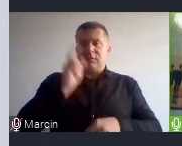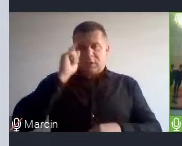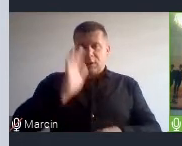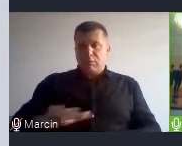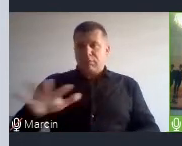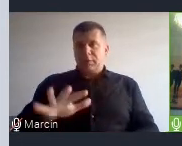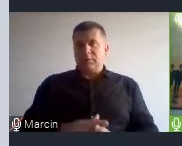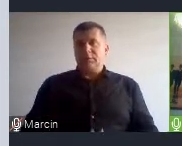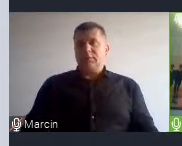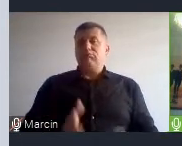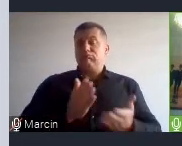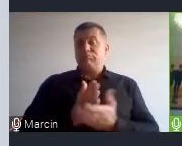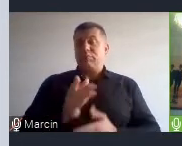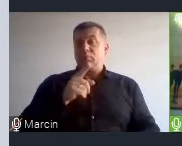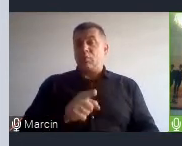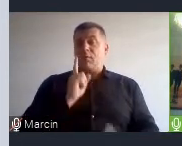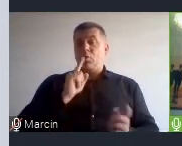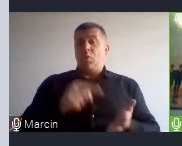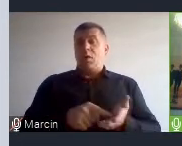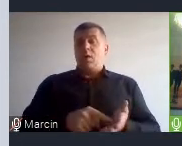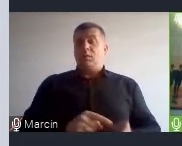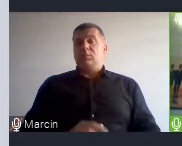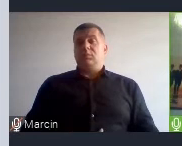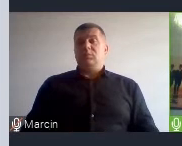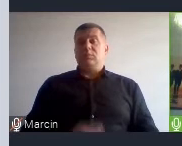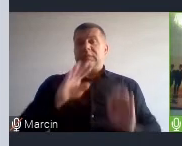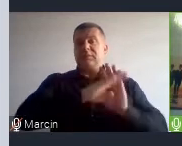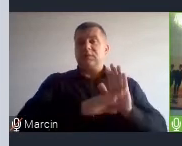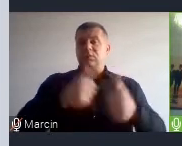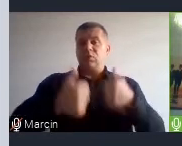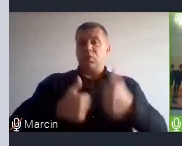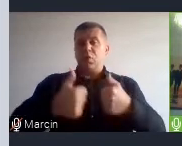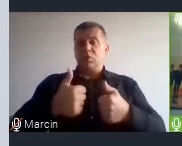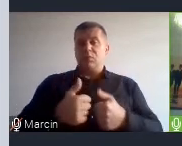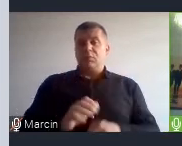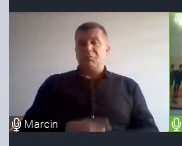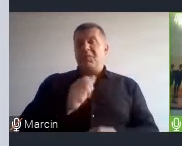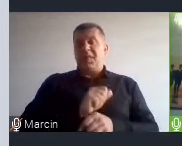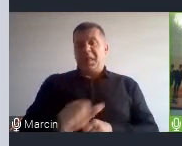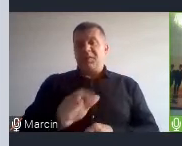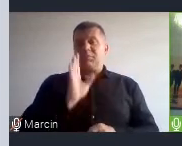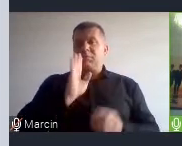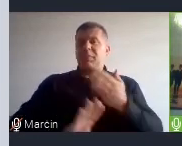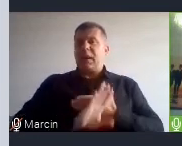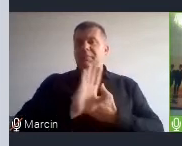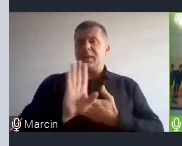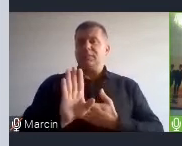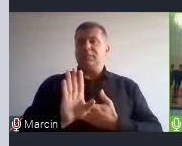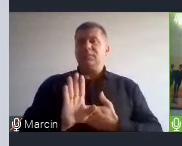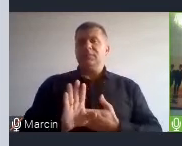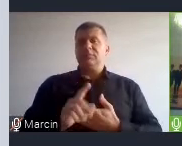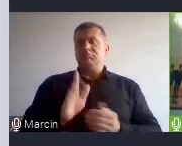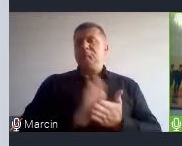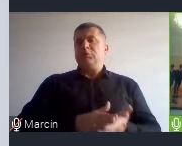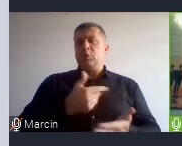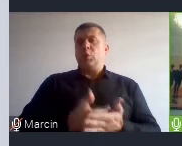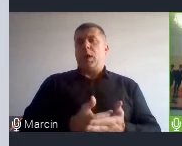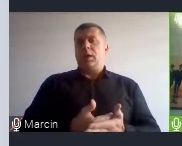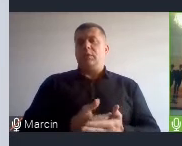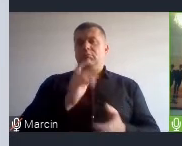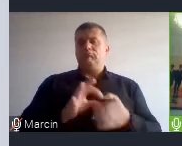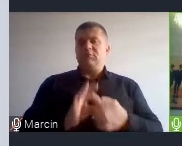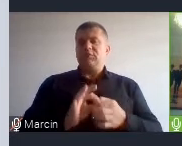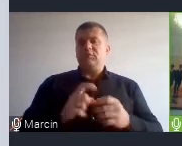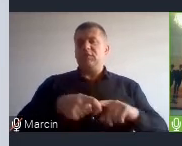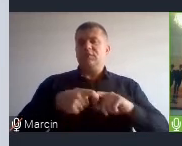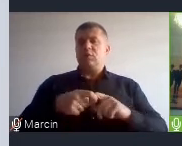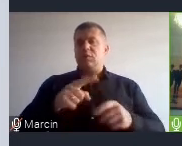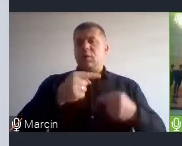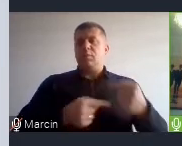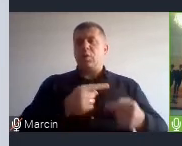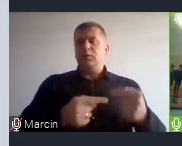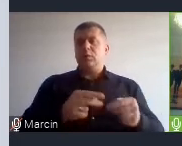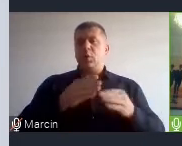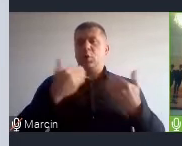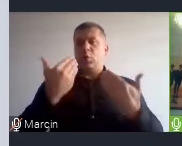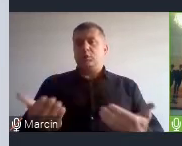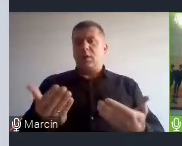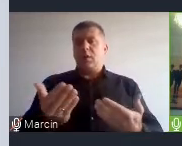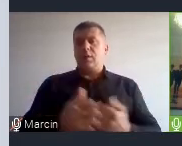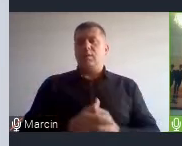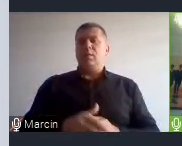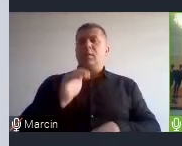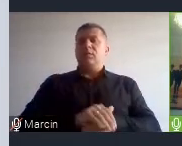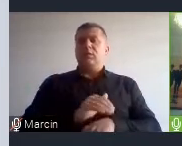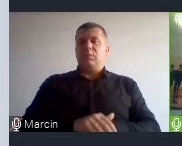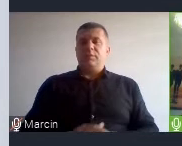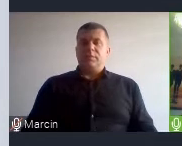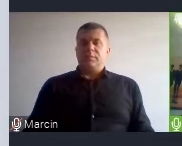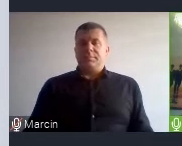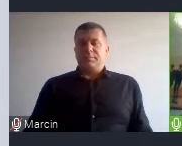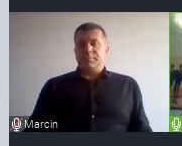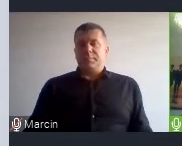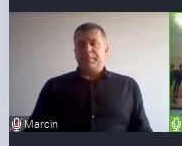i przez to właśnie zasada konkurencyjności jest takim reprezentatywnym przykładem związanym z procedurami udzielania zamówień.